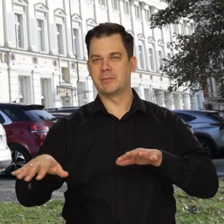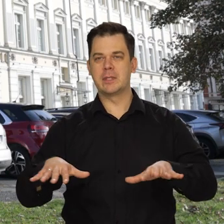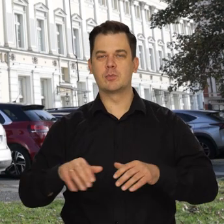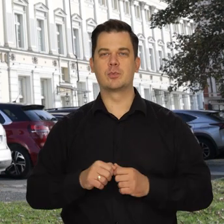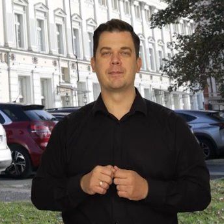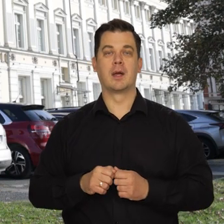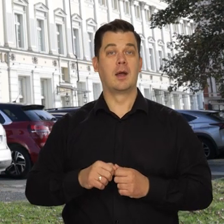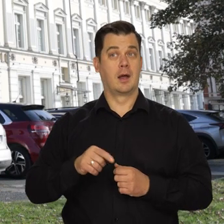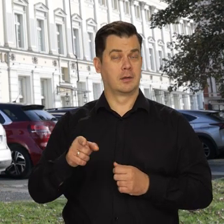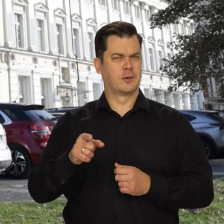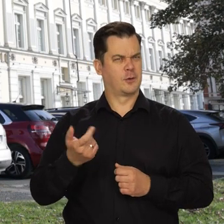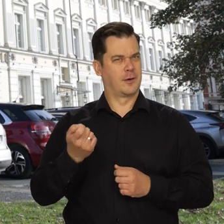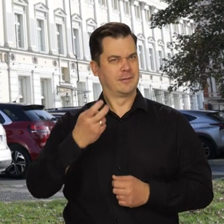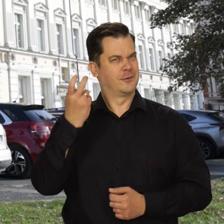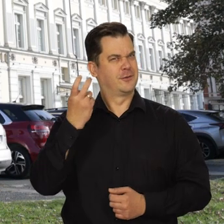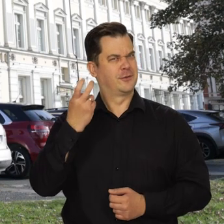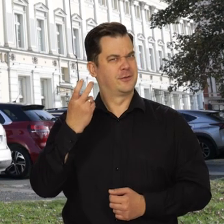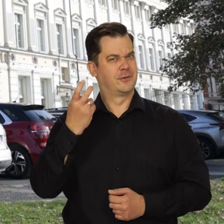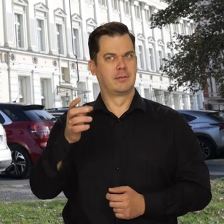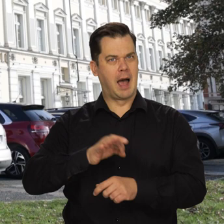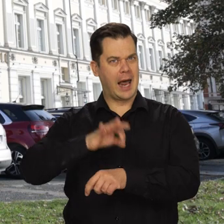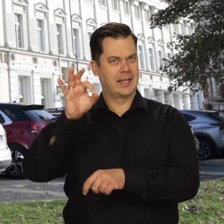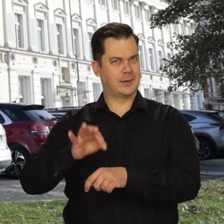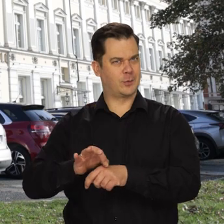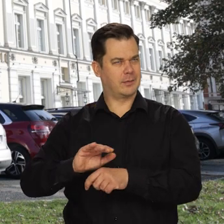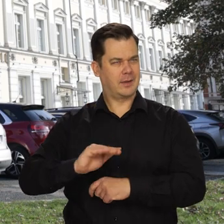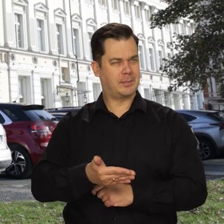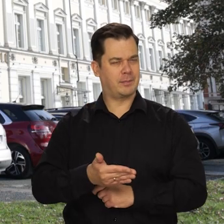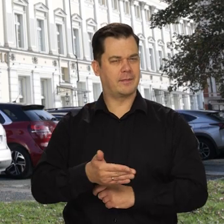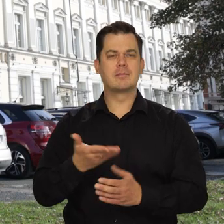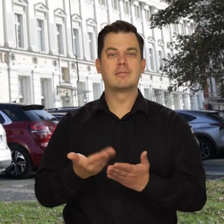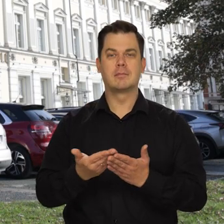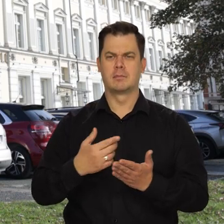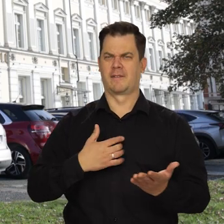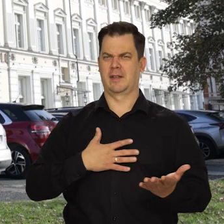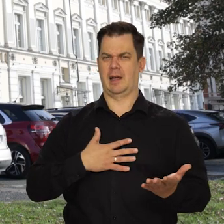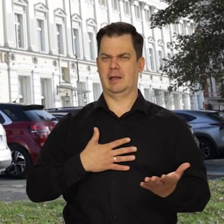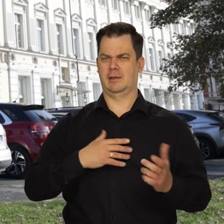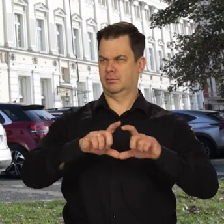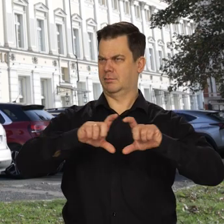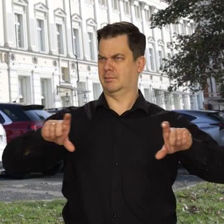Ona jest dość ciekawym elementem architektonicznym, bo wydaje się, że ta kolumnada,